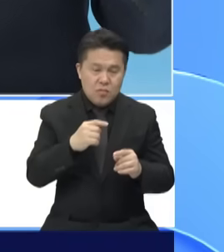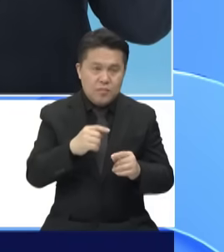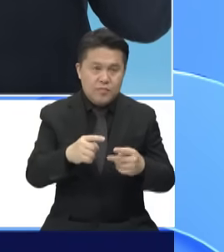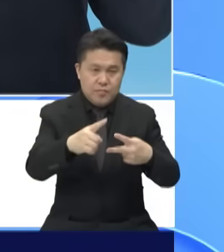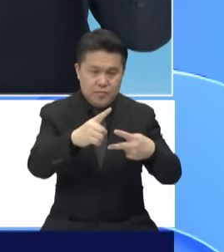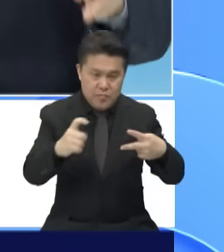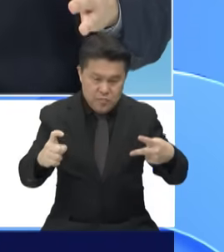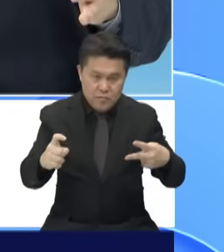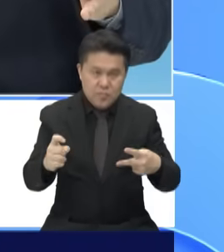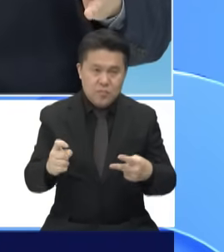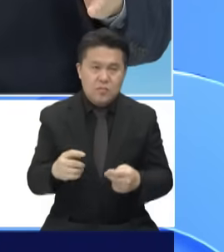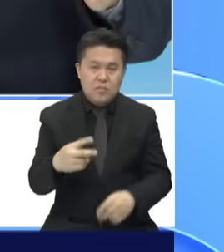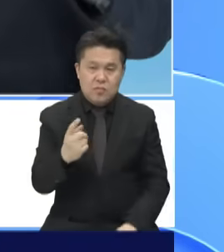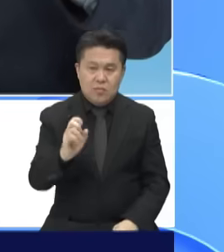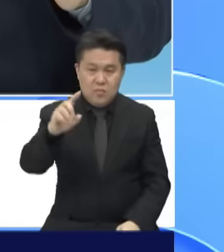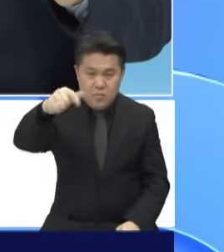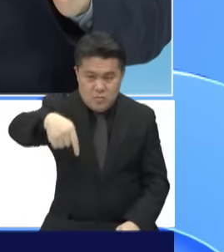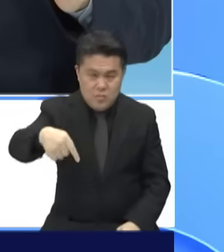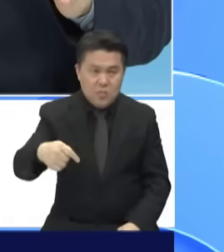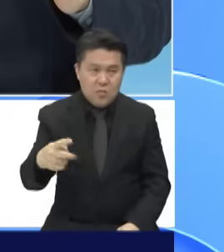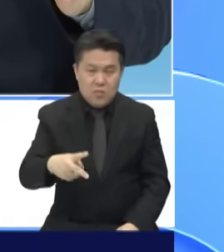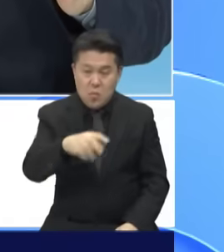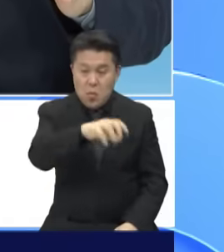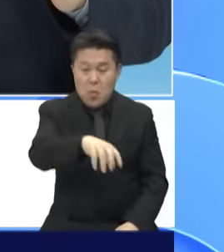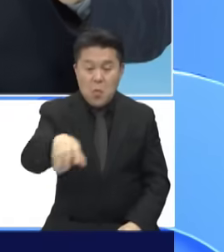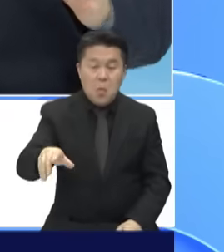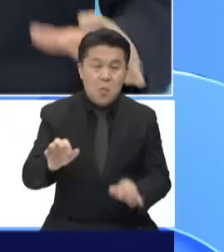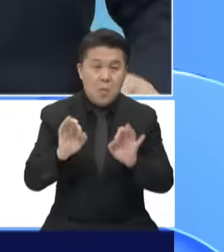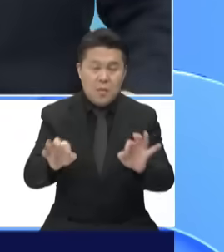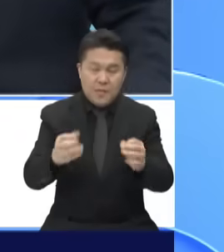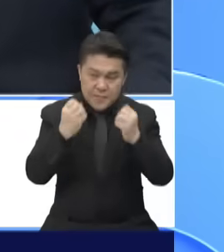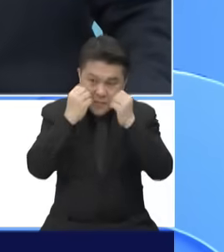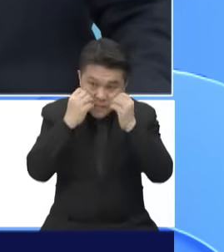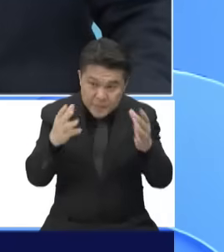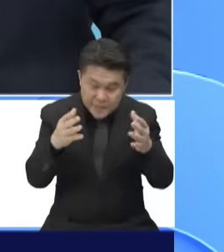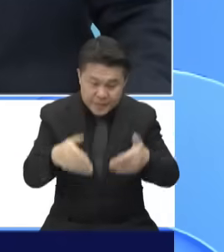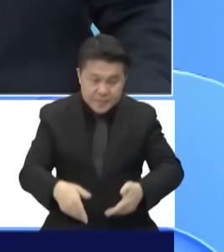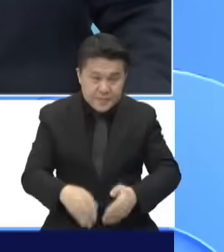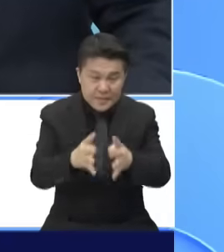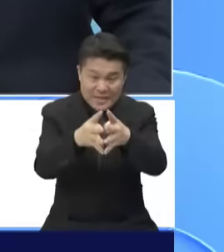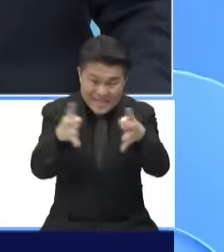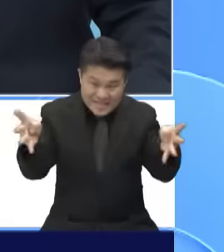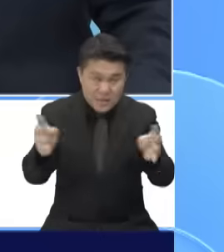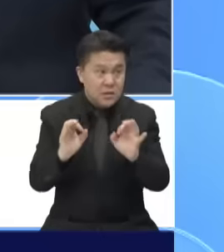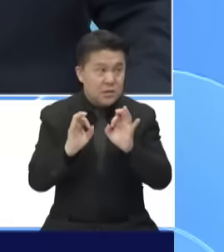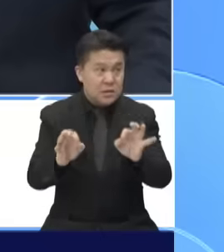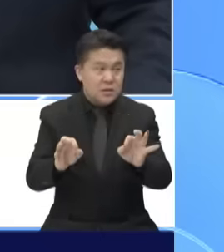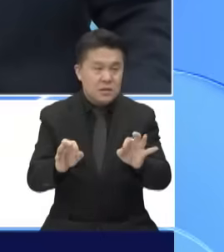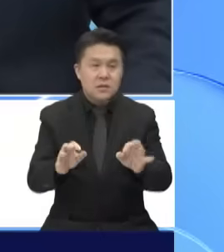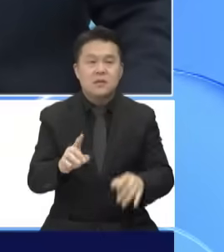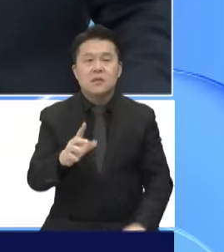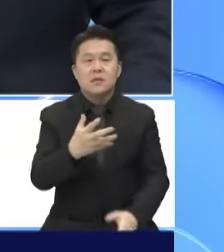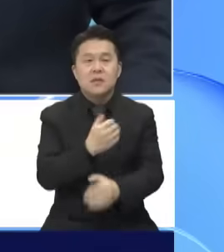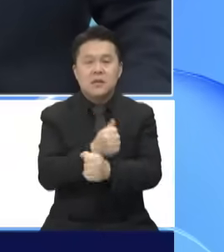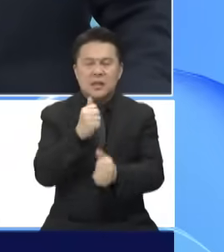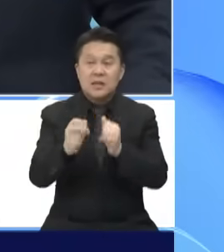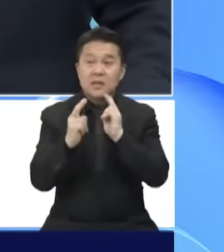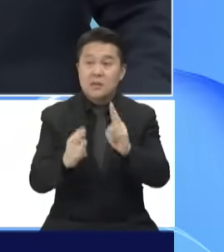동대문구라든가 또 기존의 동작구라든가 이런 이런 곳들에서 새롭게 신축되는 아파트들 청약 경쟁률이 심했던